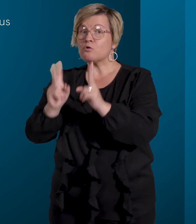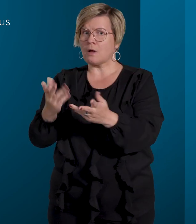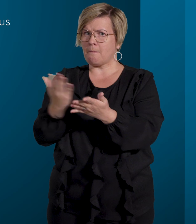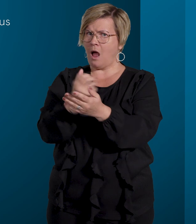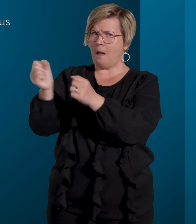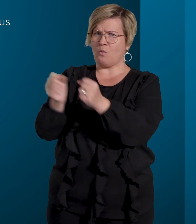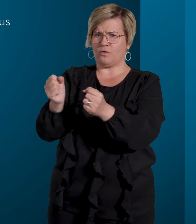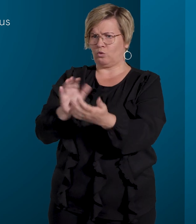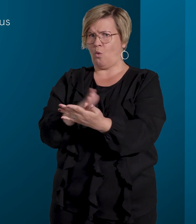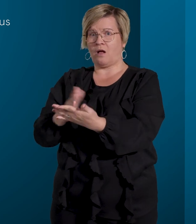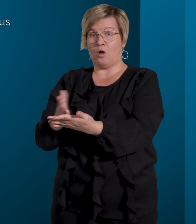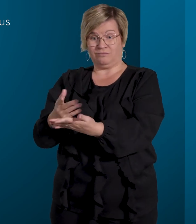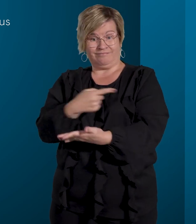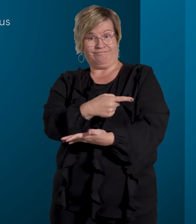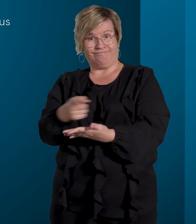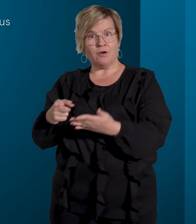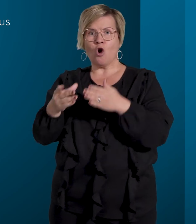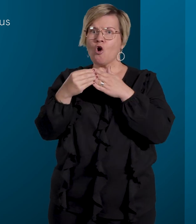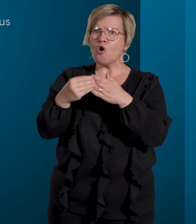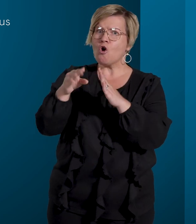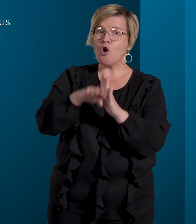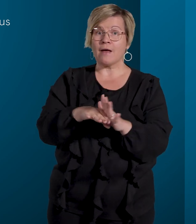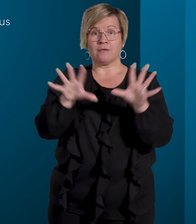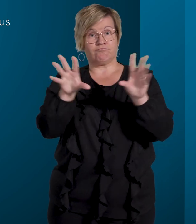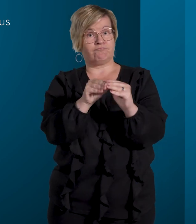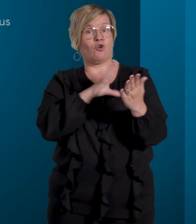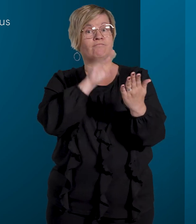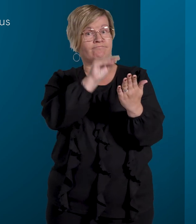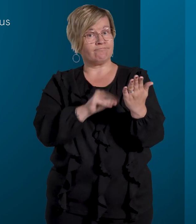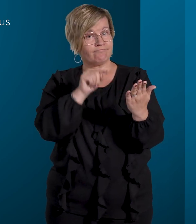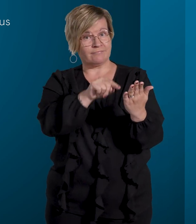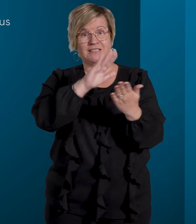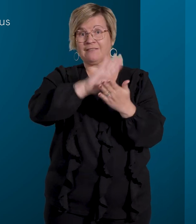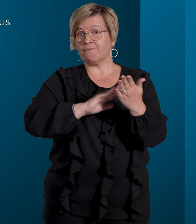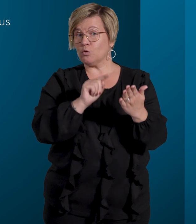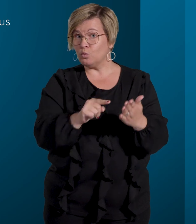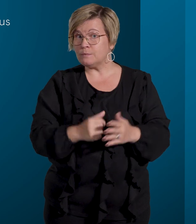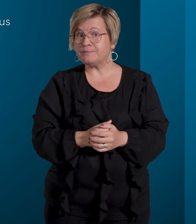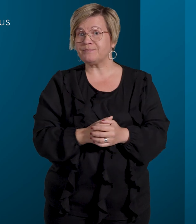sekä maahanmuutto- taustaisten tulkkauksesta.